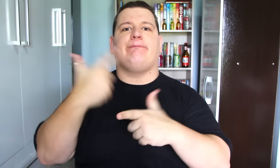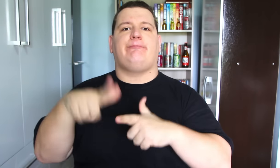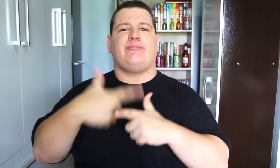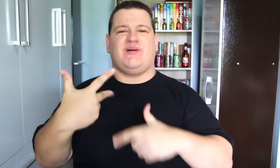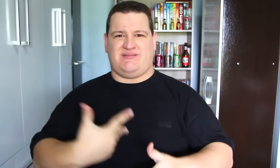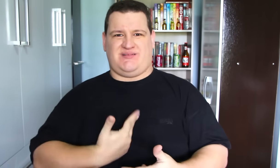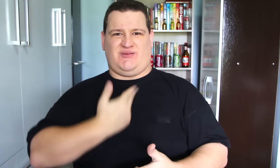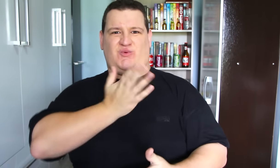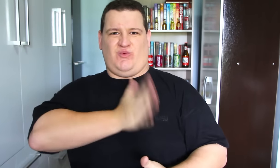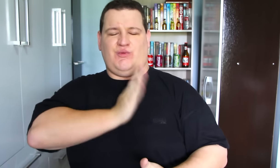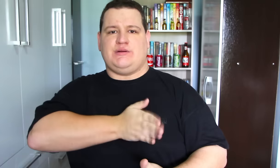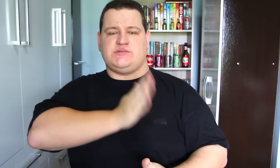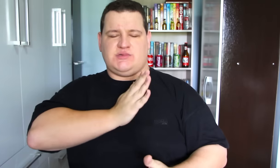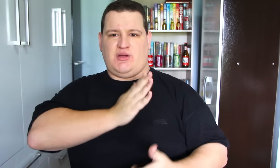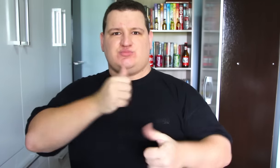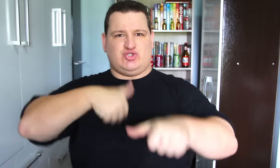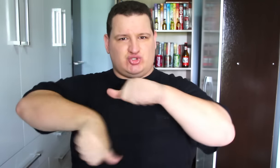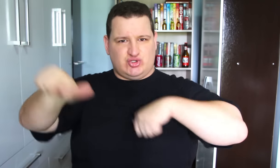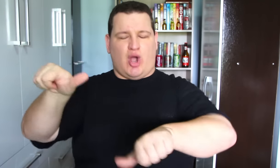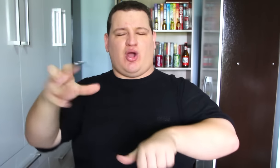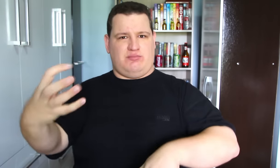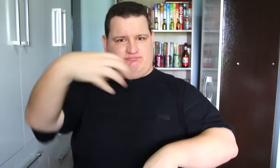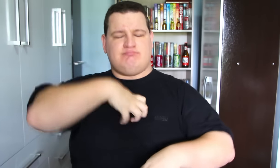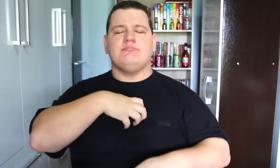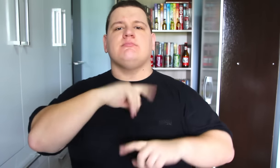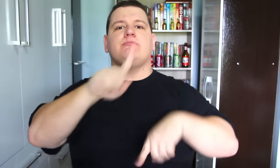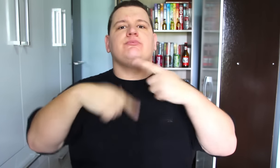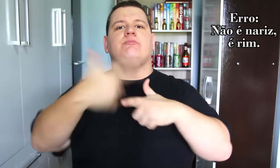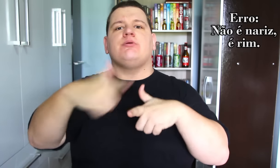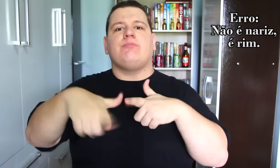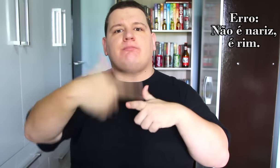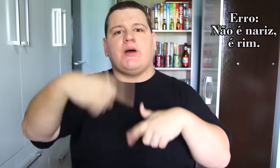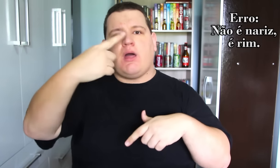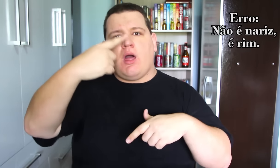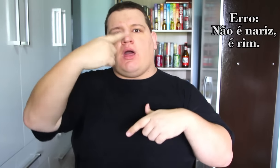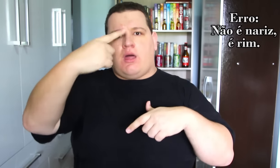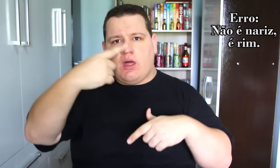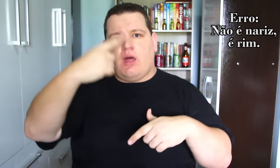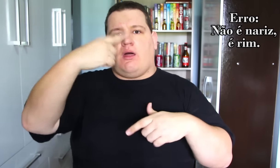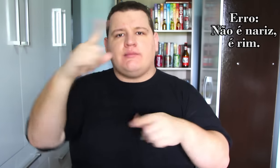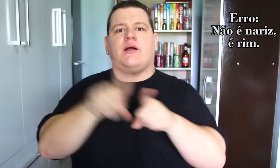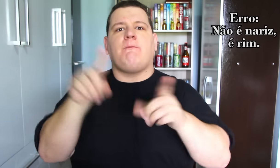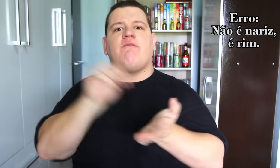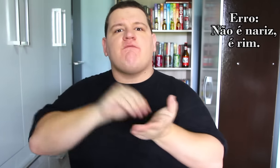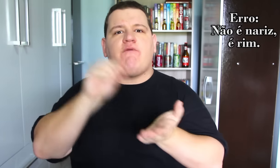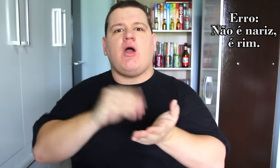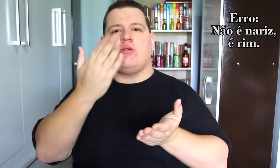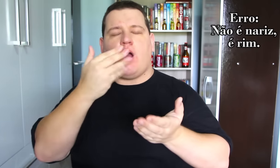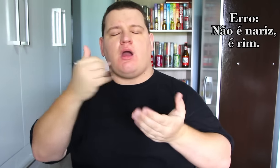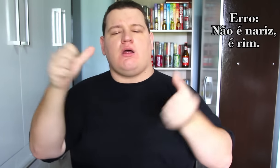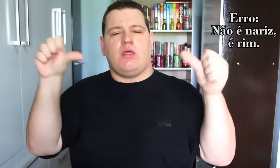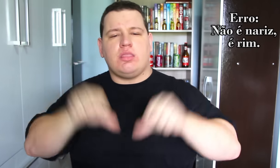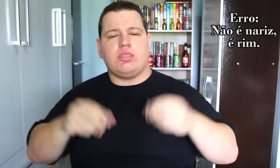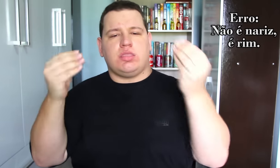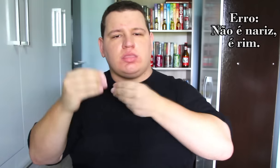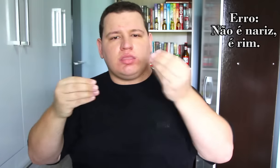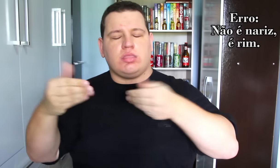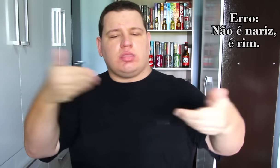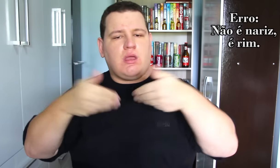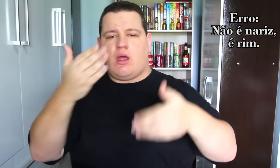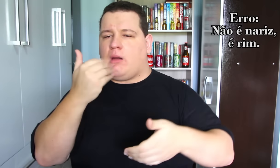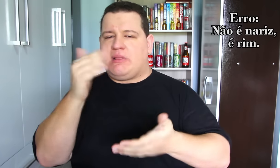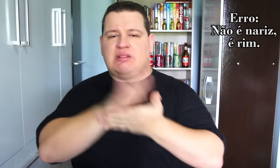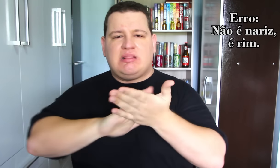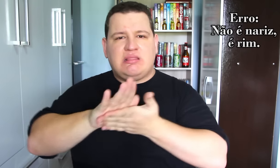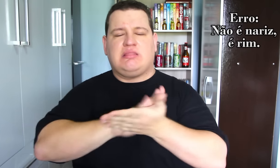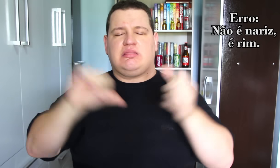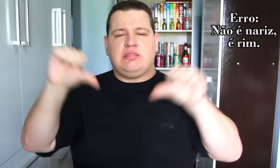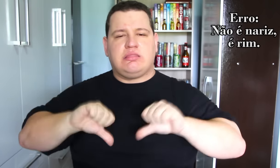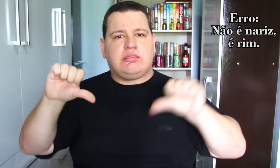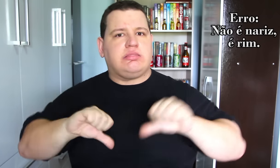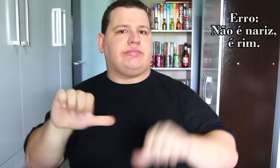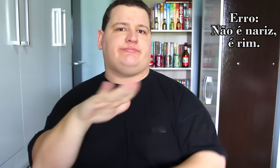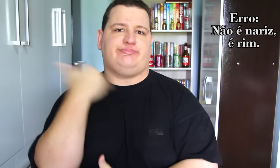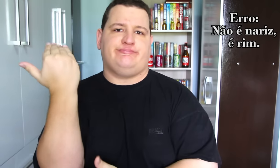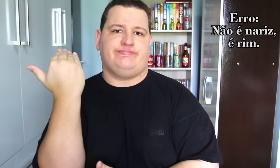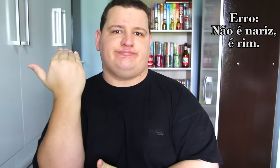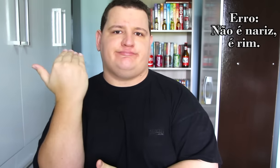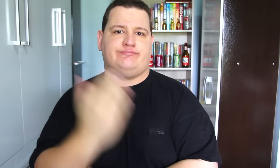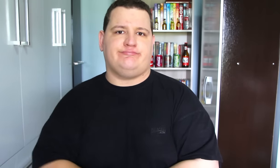A causa foi problemas renais e subnutrição após um transplante cardíaco.